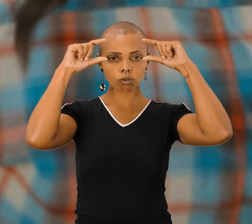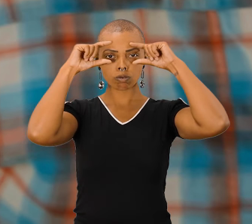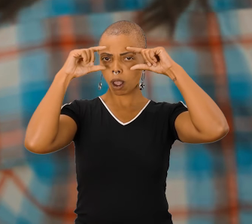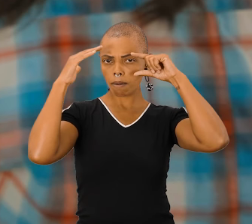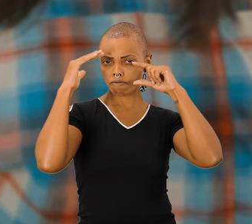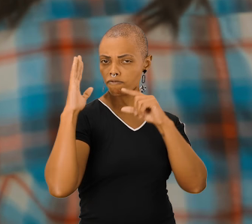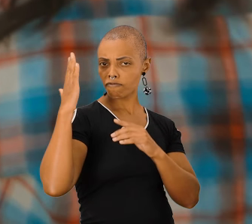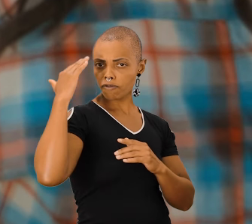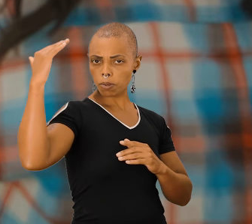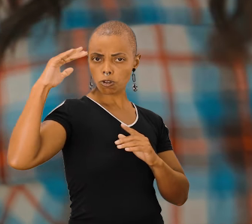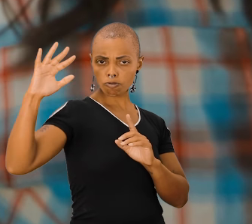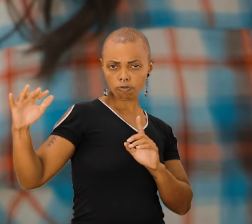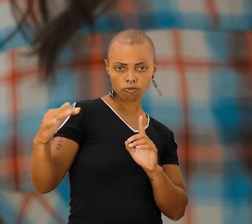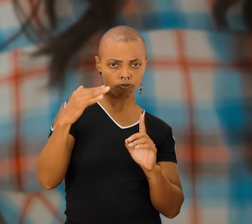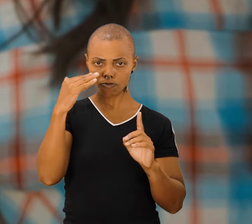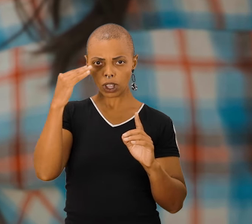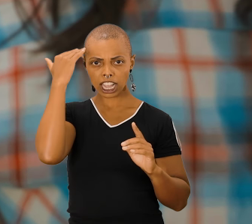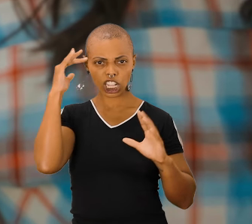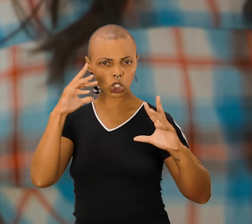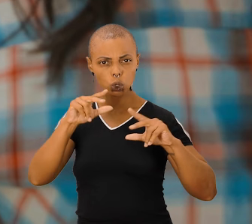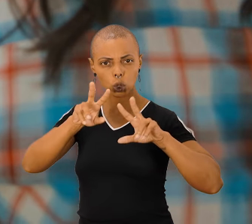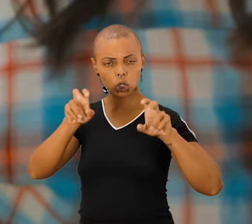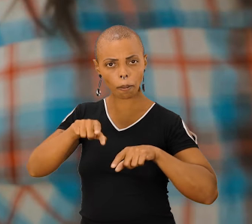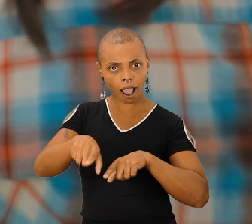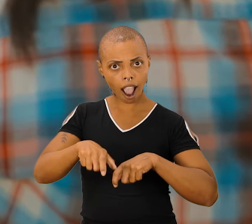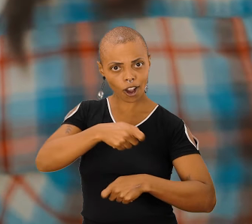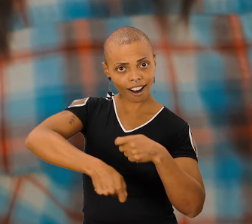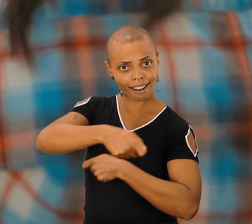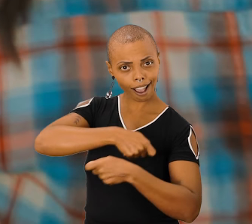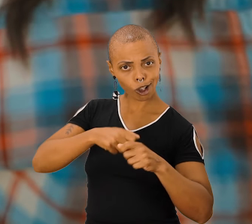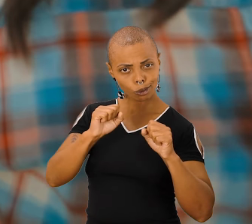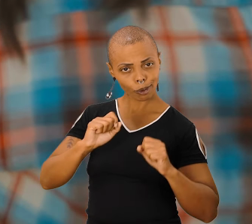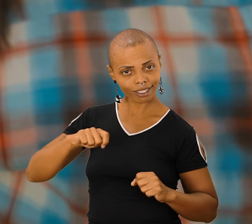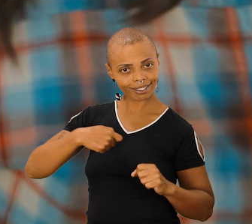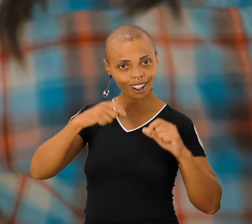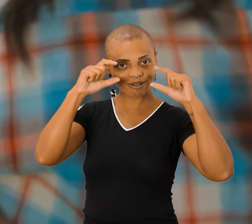mais entendido do Agronegócio e todo o seu universo... Mas pode me chamar de Chico. Prazer!